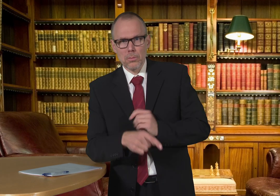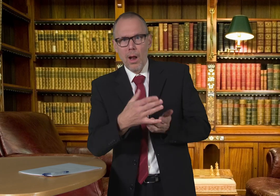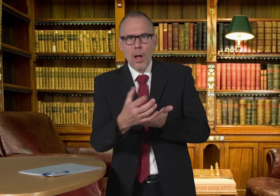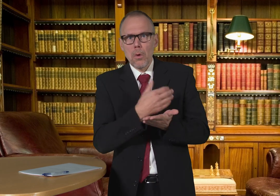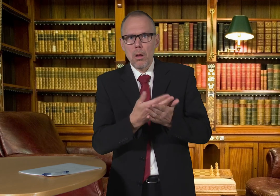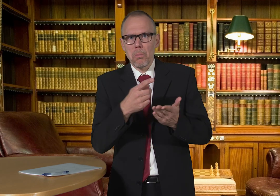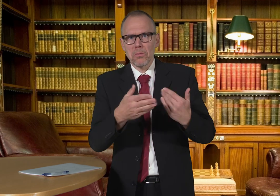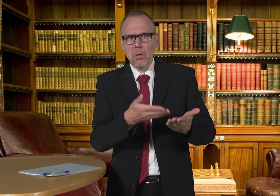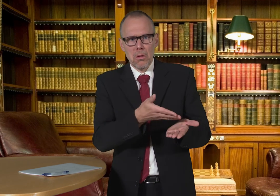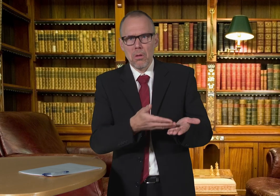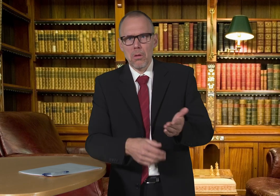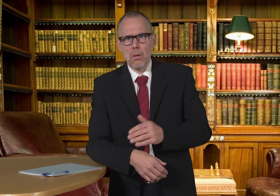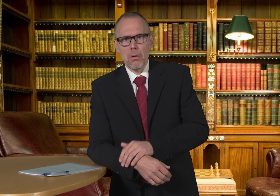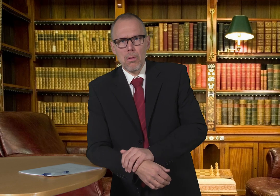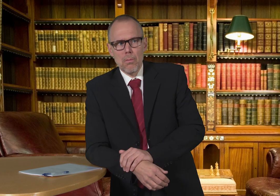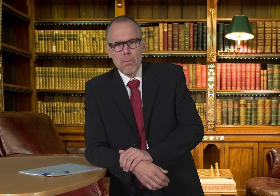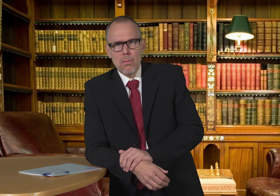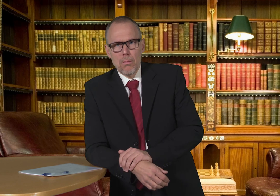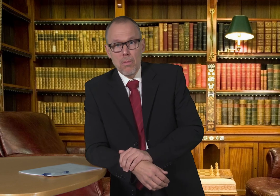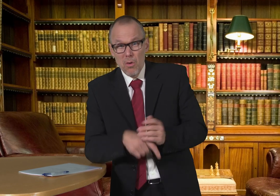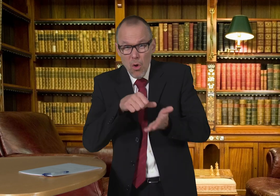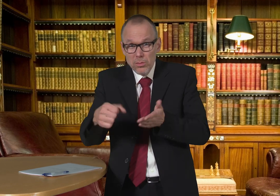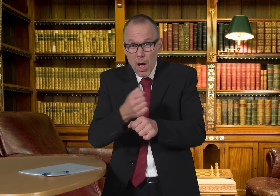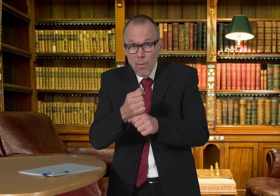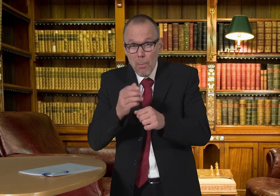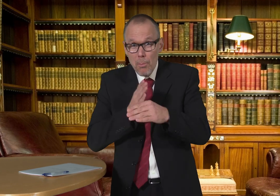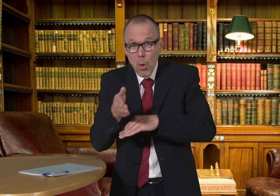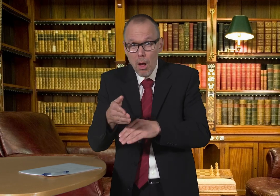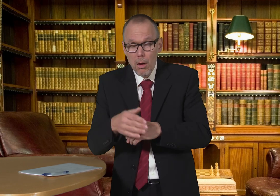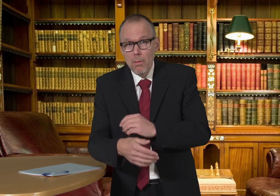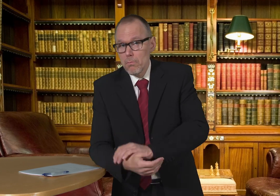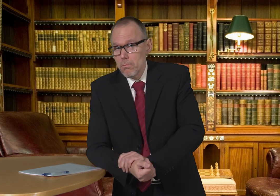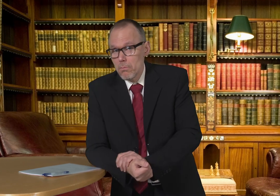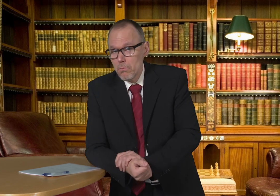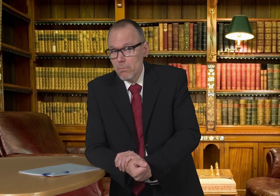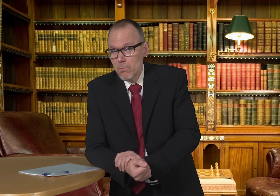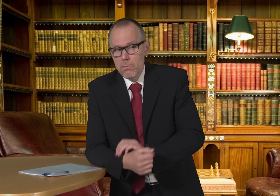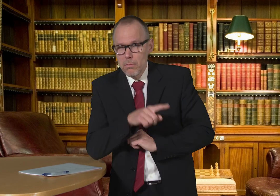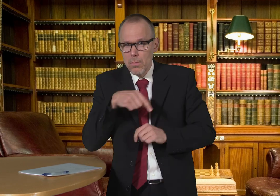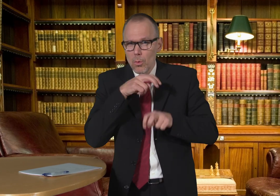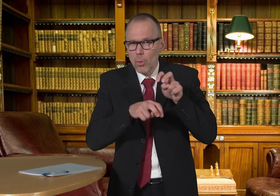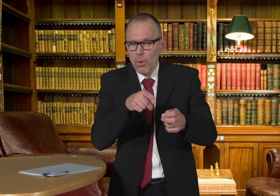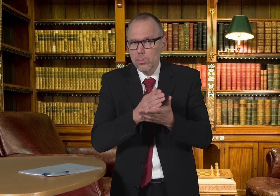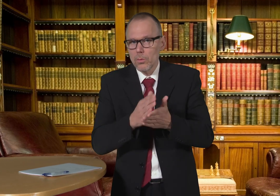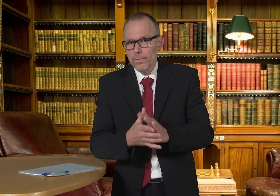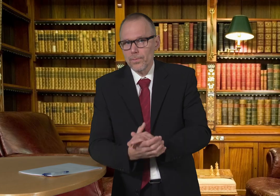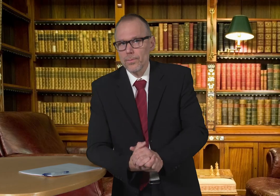Kahvia ja pullaako ne niillä rahoilla ostavat? Tutkitaanpa asiaa.